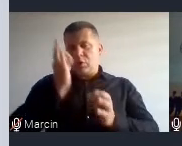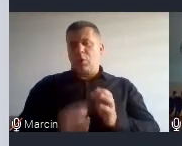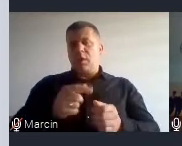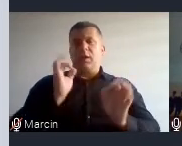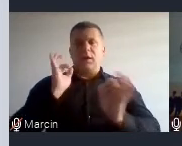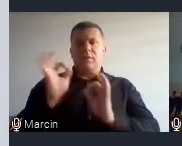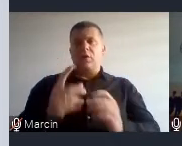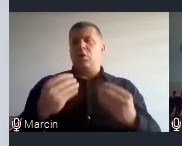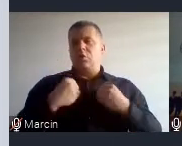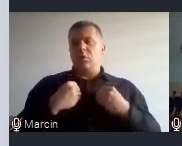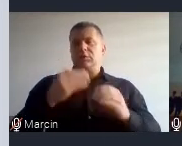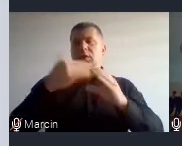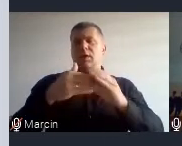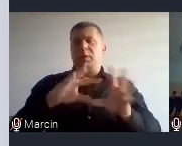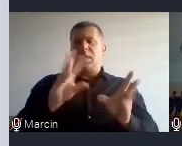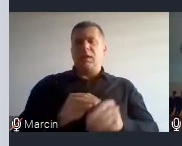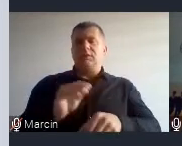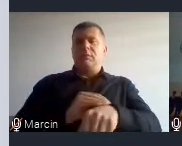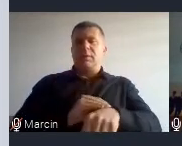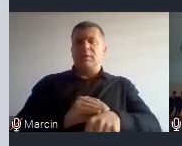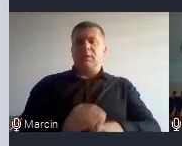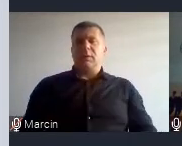Dostaniecie go po prostu na e-mail z materiałami.